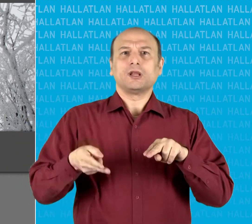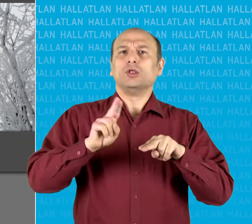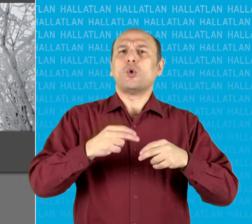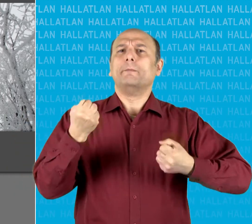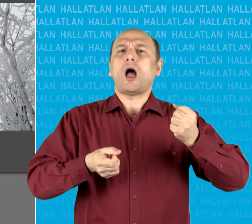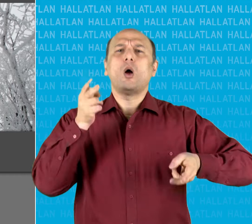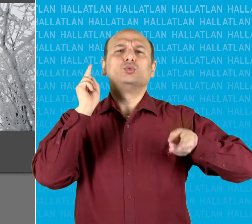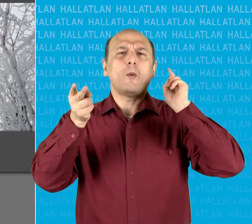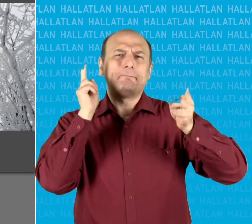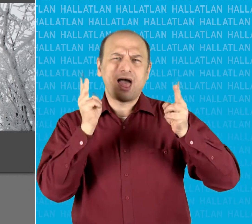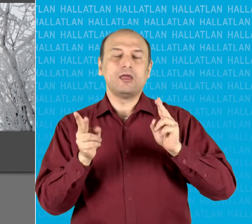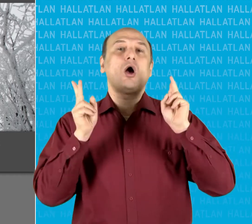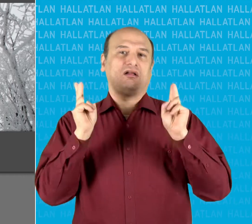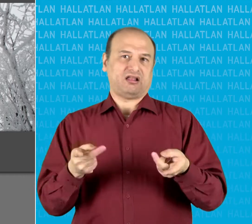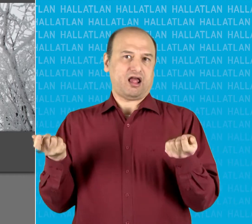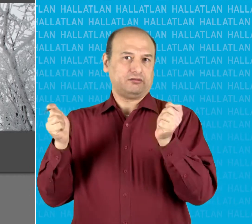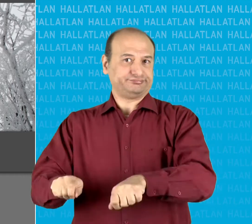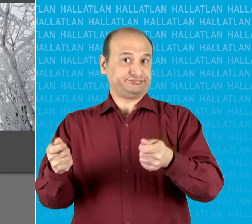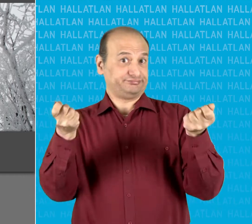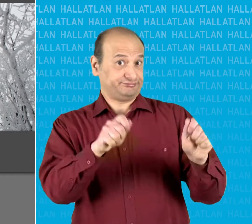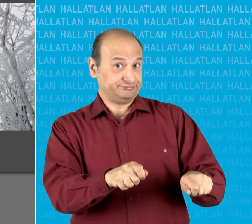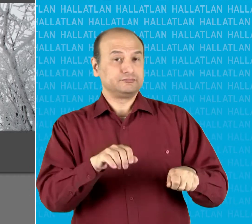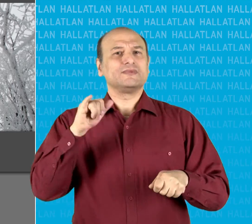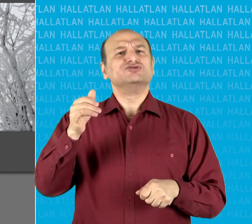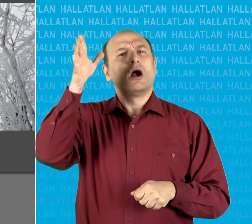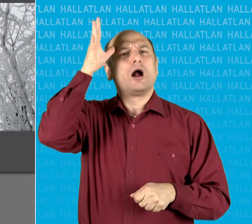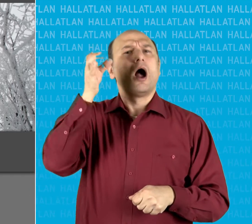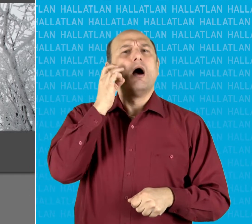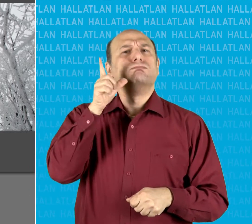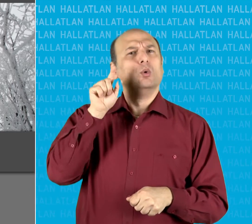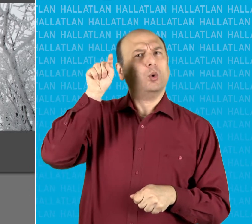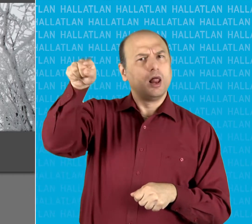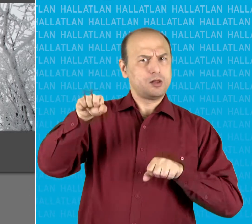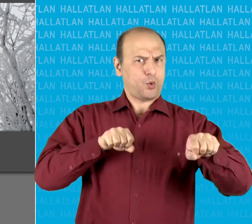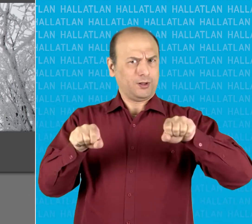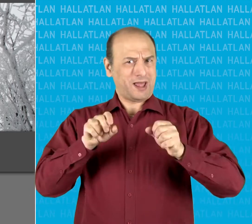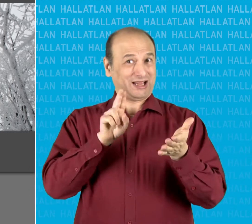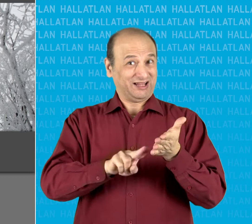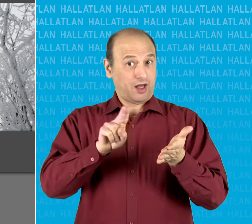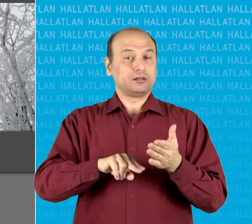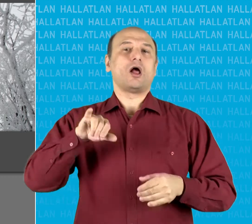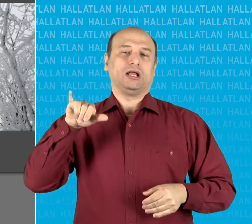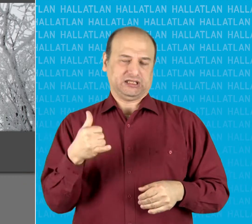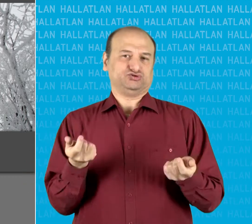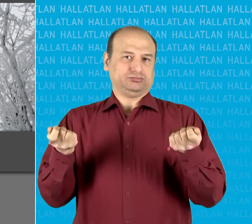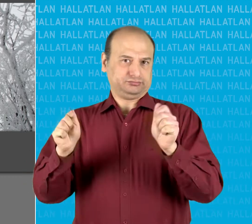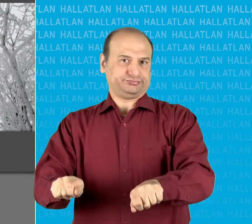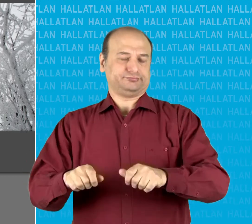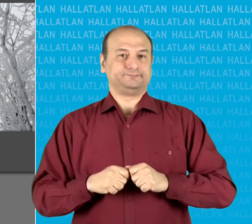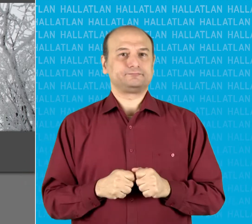és több autópályát is le kellett zárni, s vasárnap a kabuli kormányhivatalok bezárását is elrendelték.